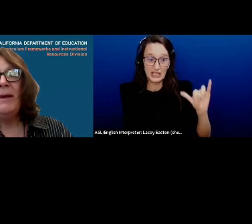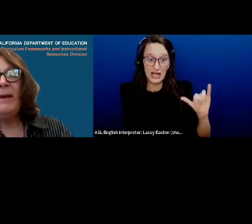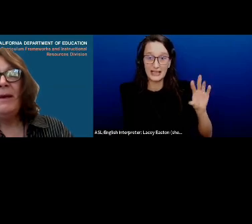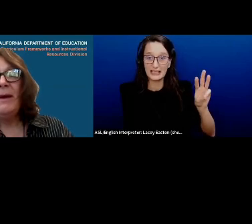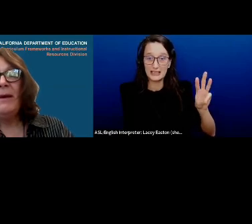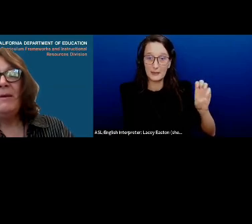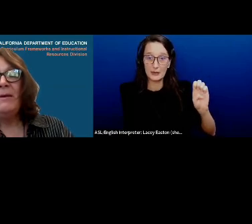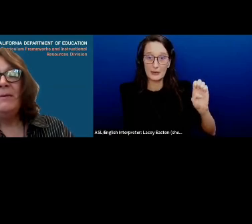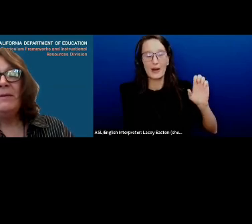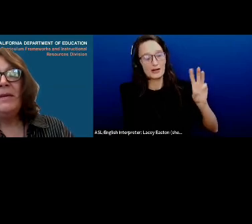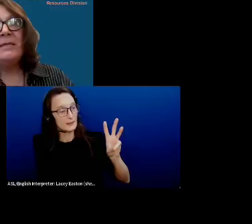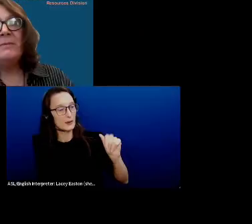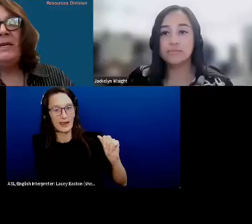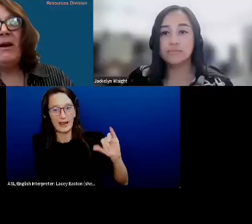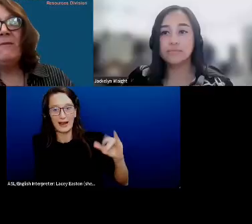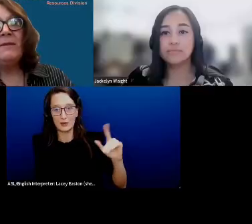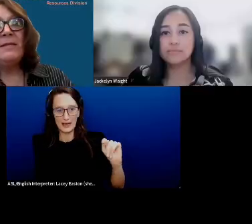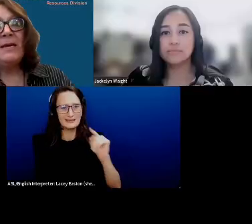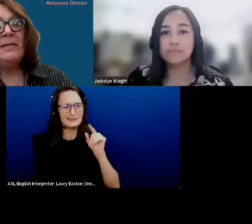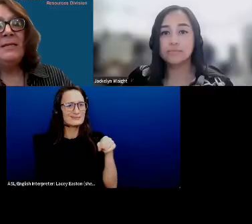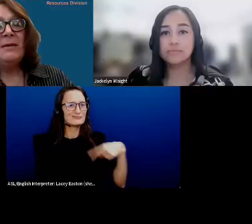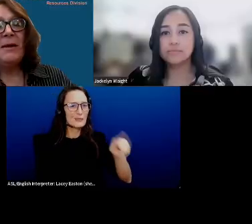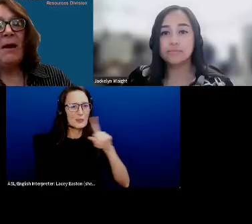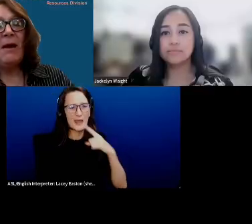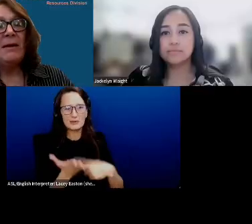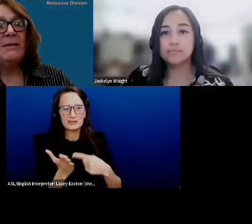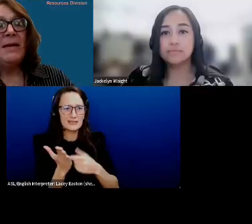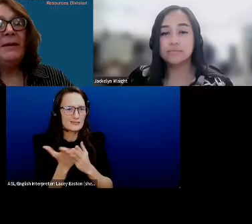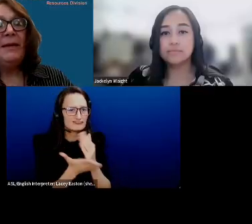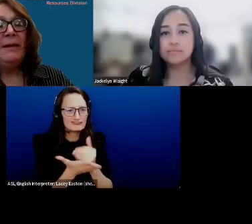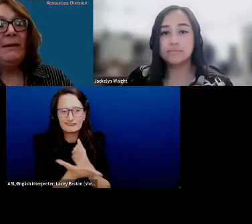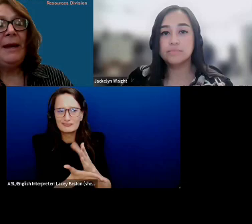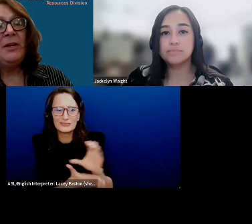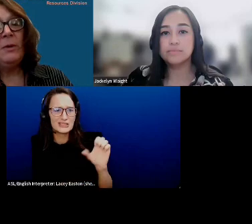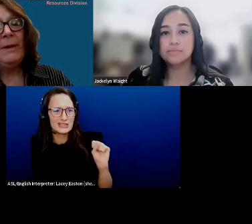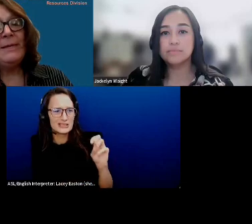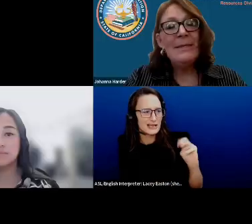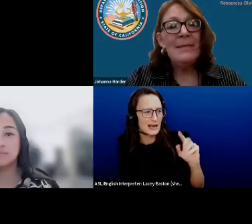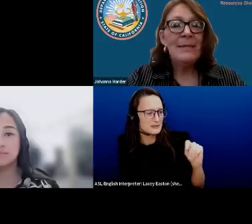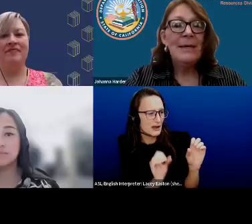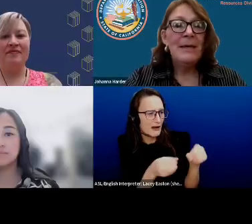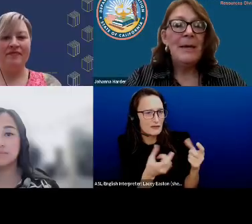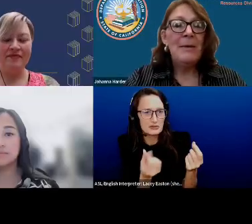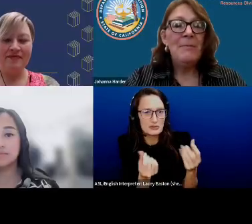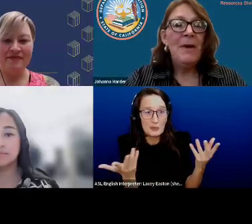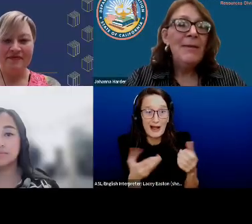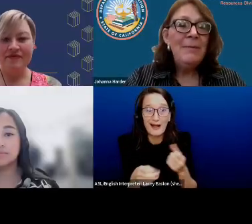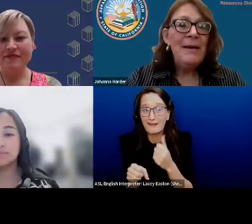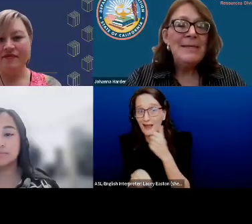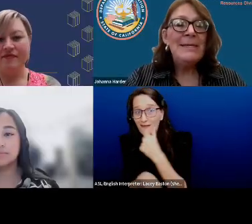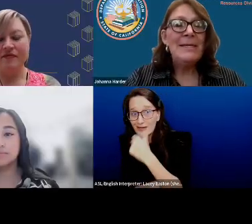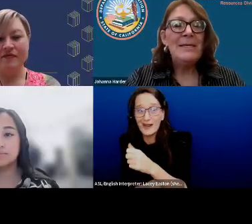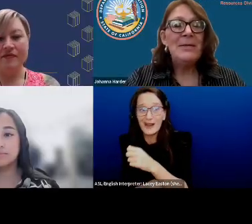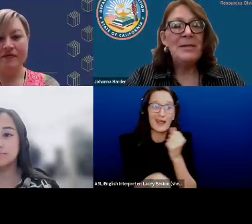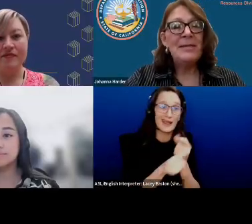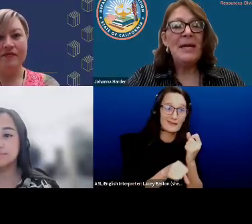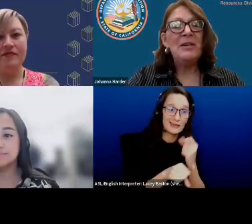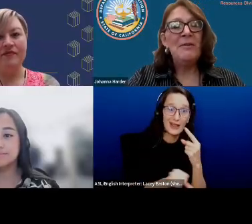oficina de CSMT hace a diario, anualmente y mensualmente. Hay un